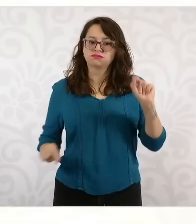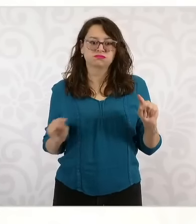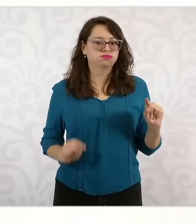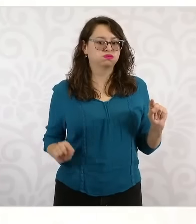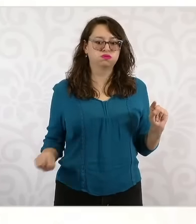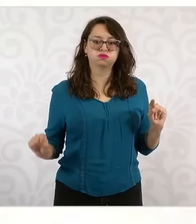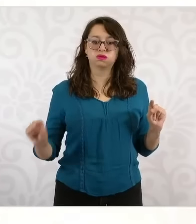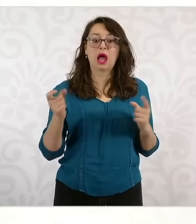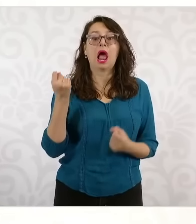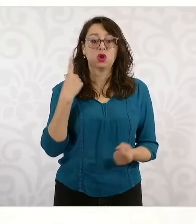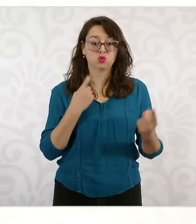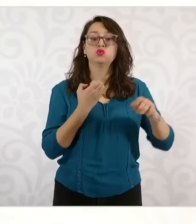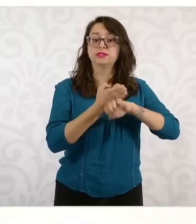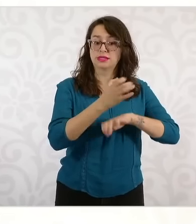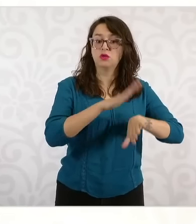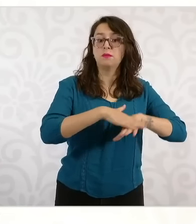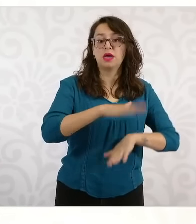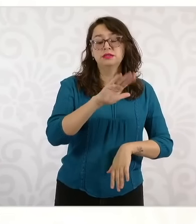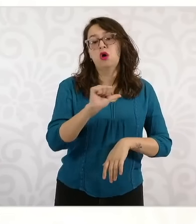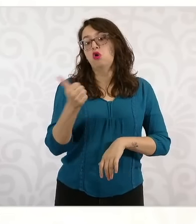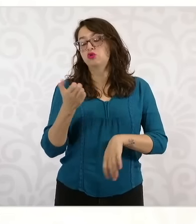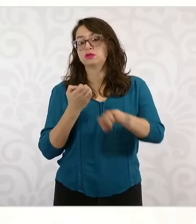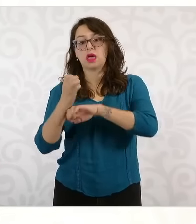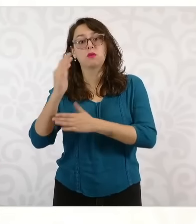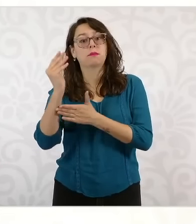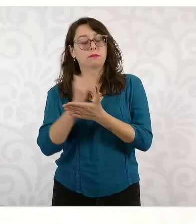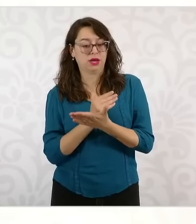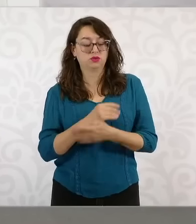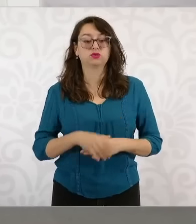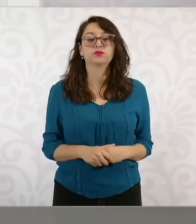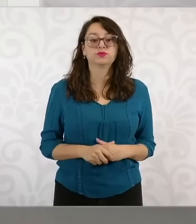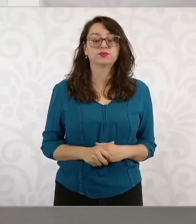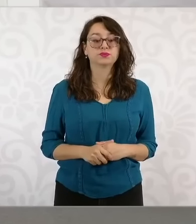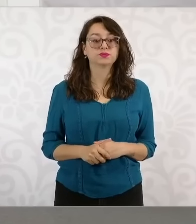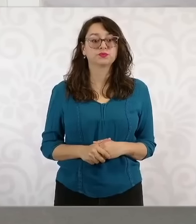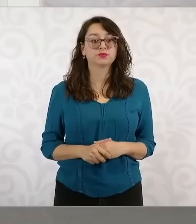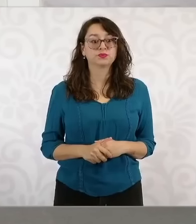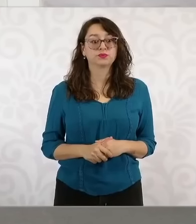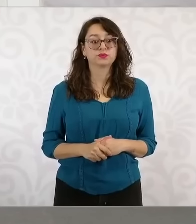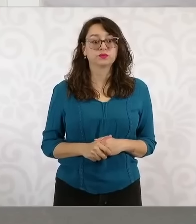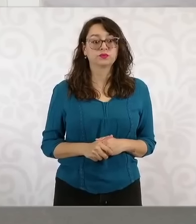hay estados donde hay más, hay estados donde hay menos. Seguimos, por favor.